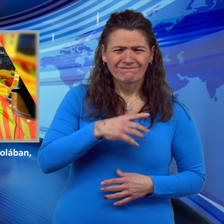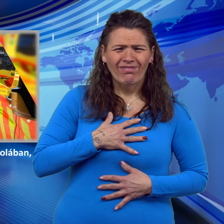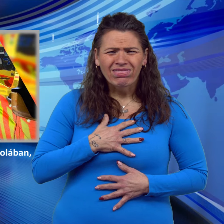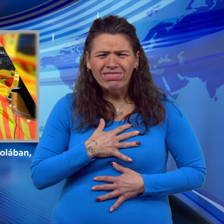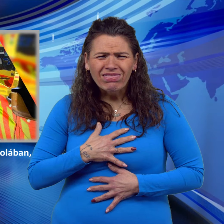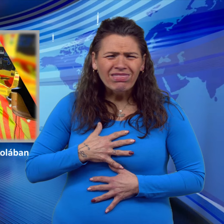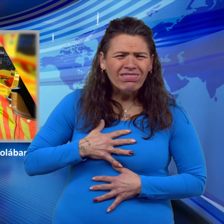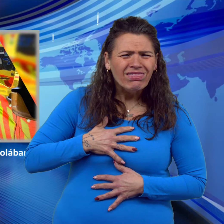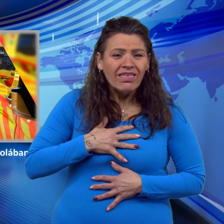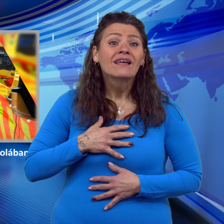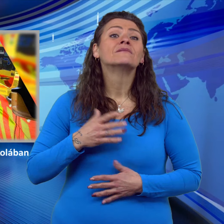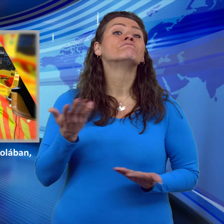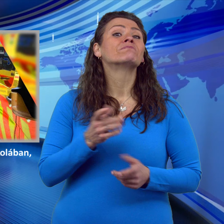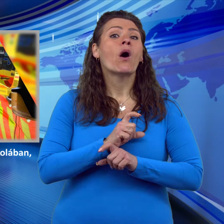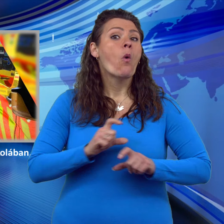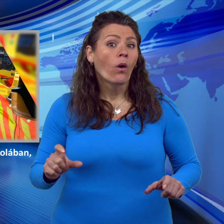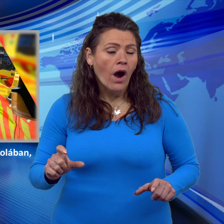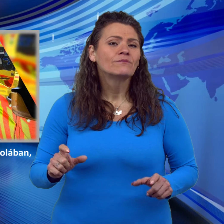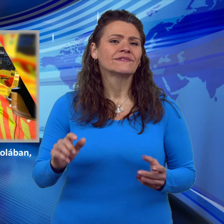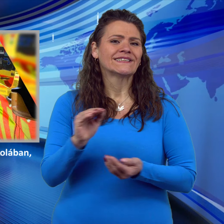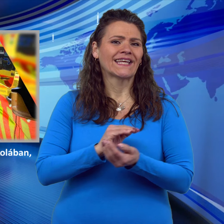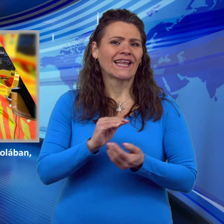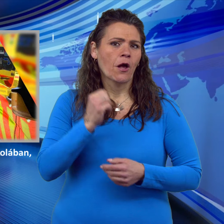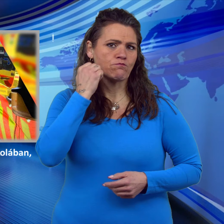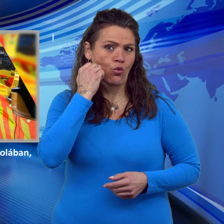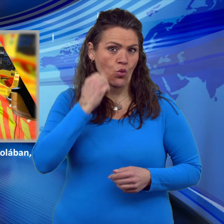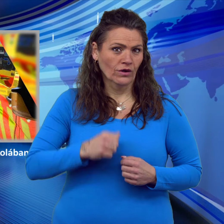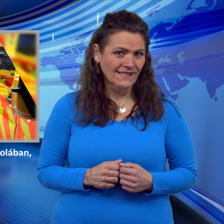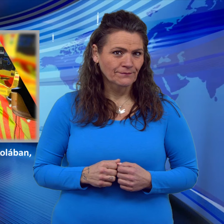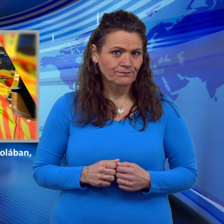A rosszulléteket szén-monoxid-mérgezés okozta.